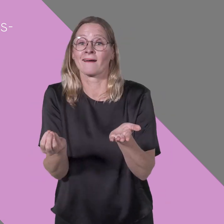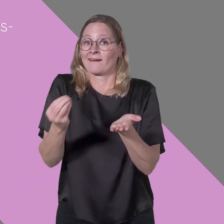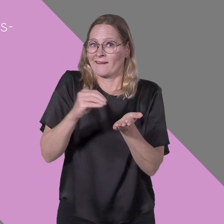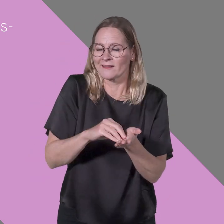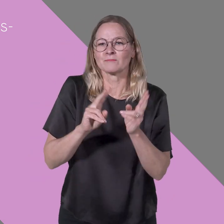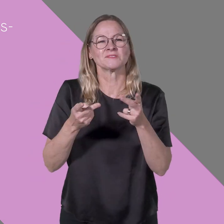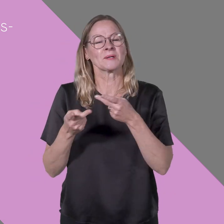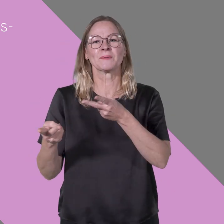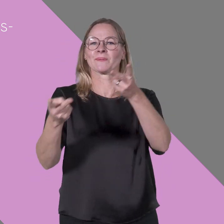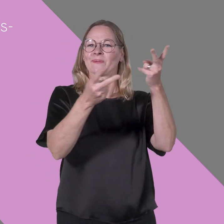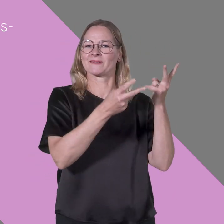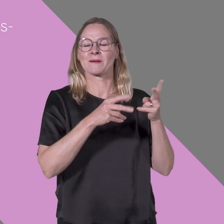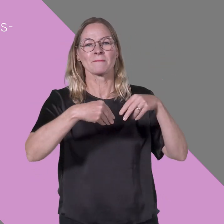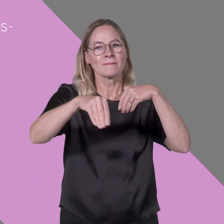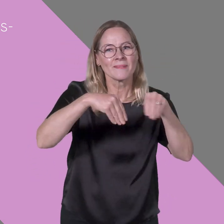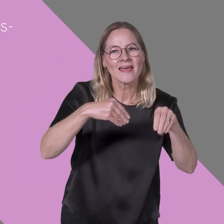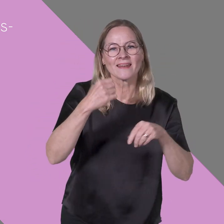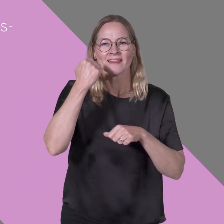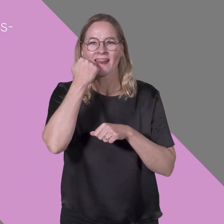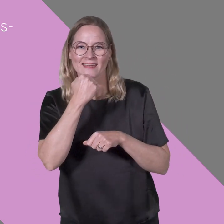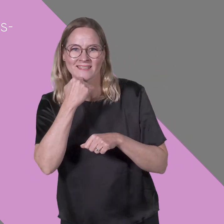Lisäksi harjoitellaan yleisimpiä pelejä ja leikkejä, -